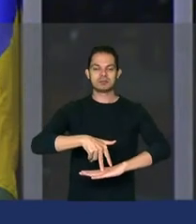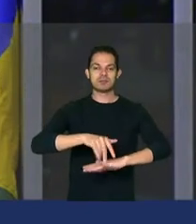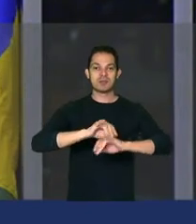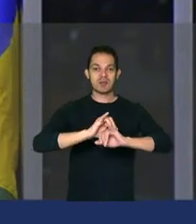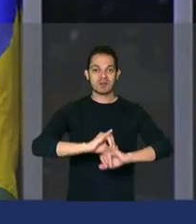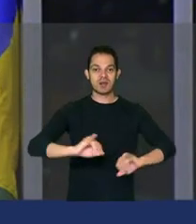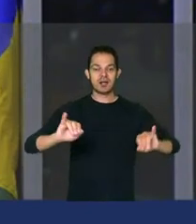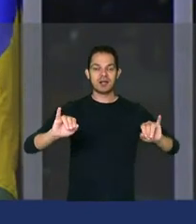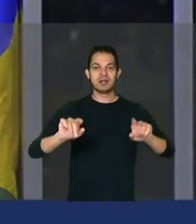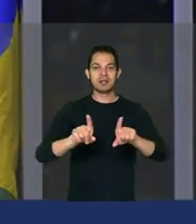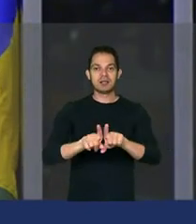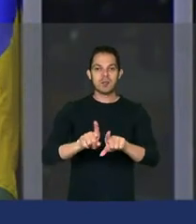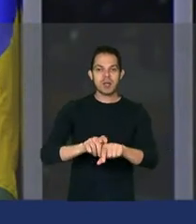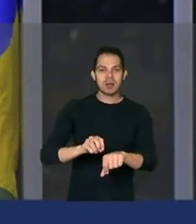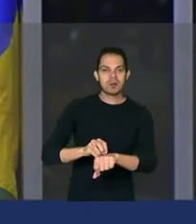HOJE A ESSA TRIBUNA REGISTRAR E COMPARTILHAR COM OS